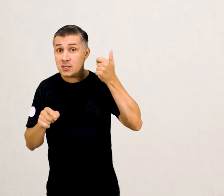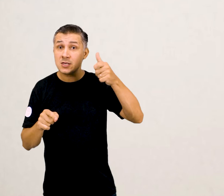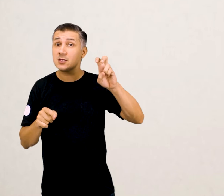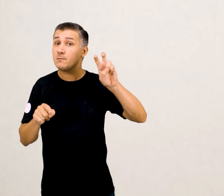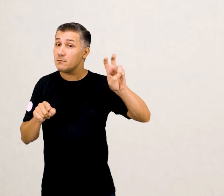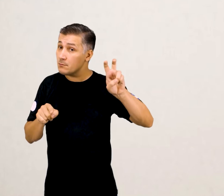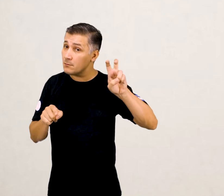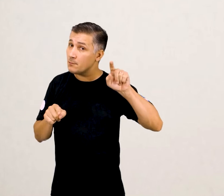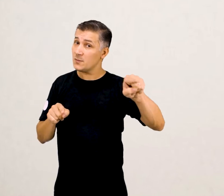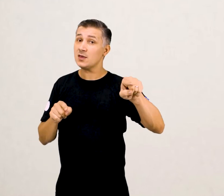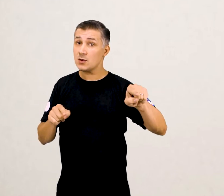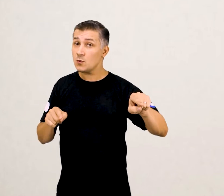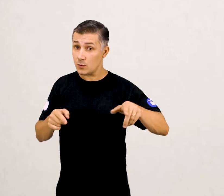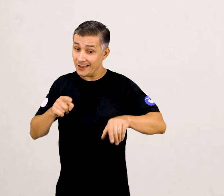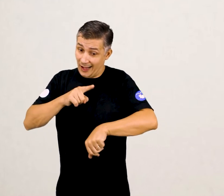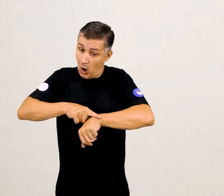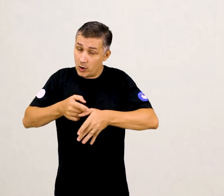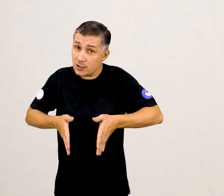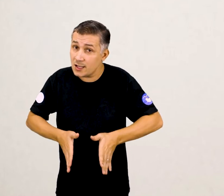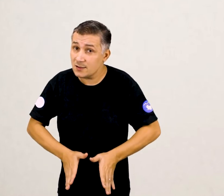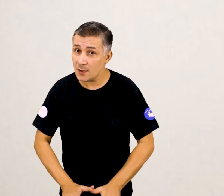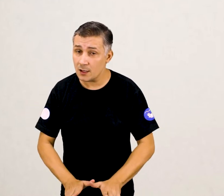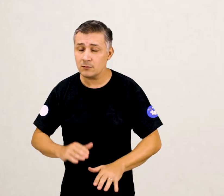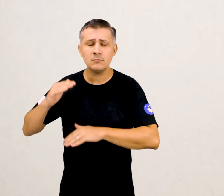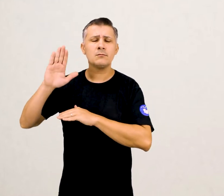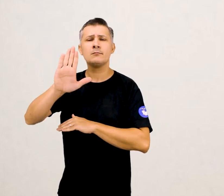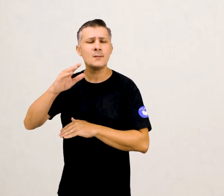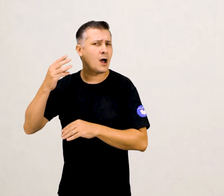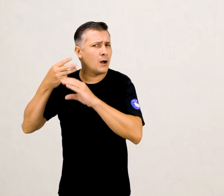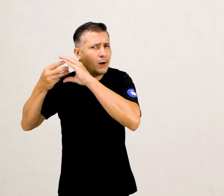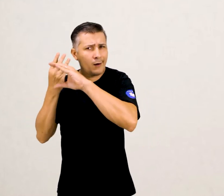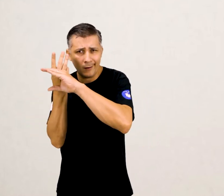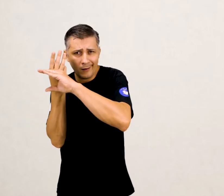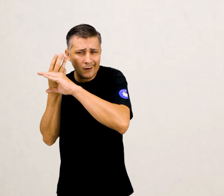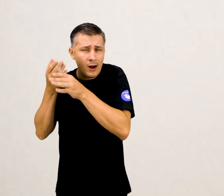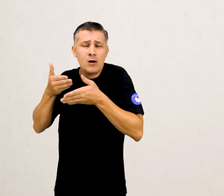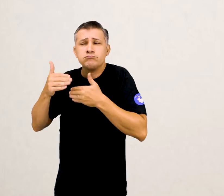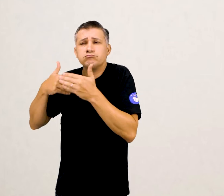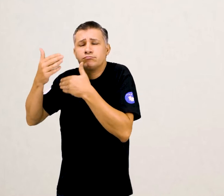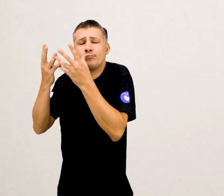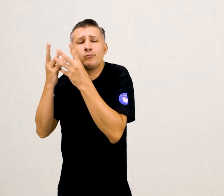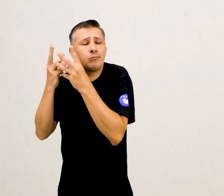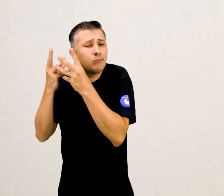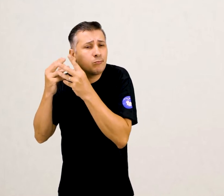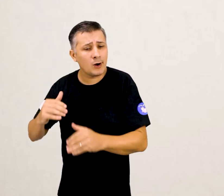nascimento. Essas células morrem com o passar do tempo. E infelizmente não se regeneram.